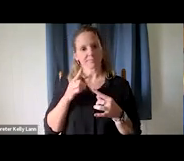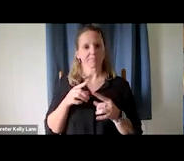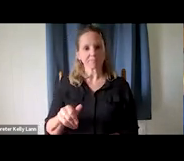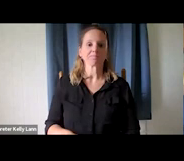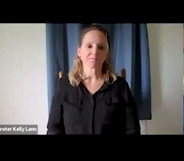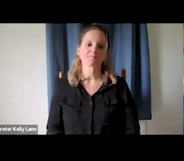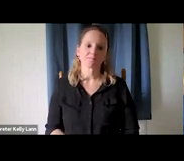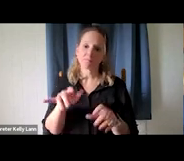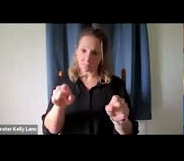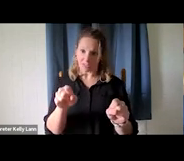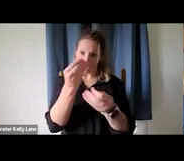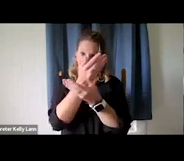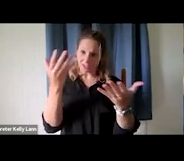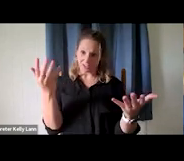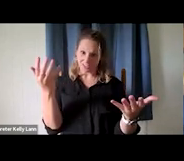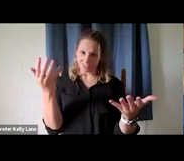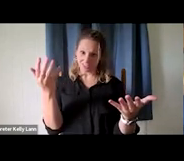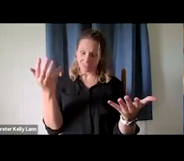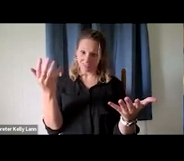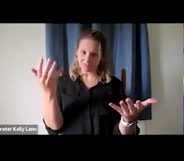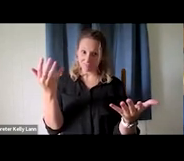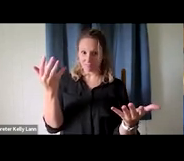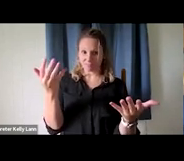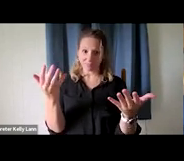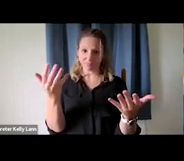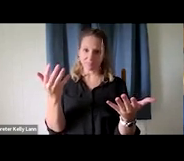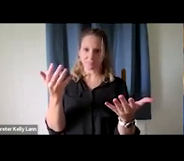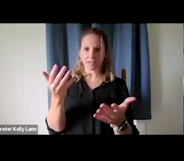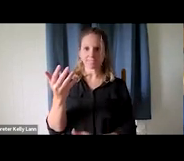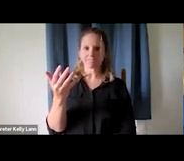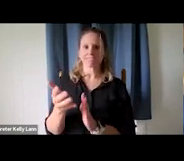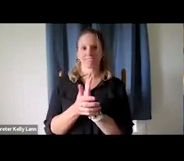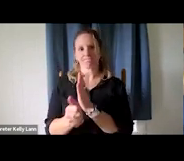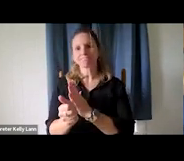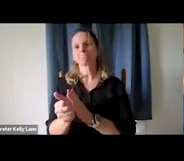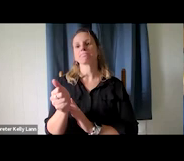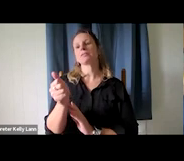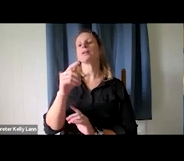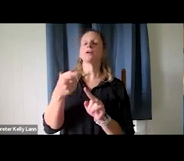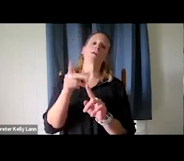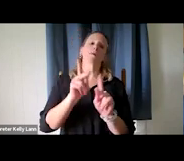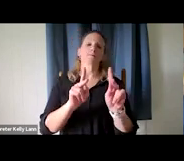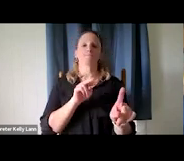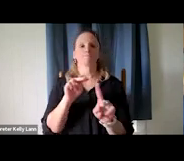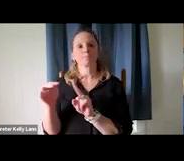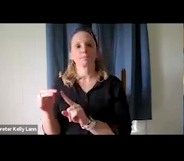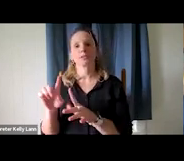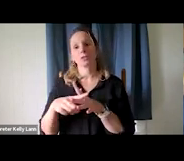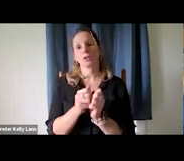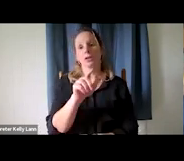de poder compartir la experiencia de todas las panelistas con ustedes. Para empezar, tenemos a Amanda Starkey,